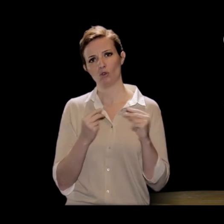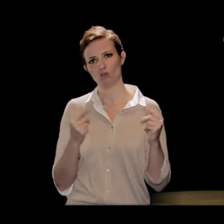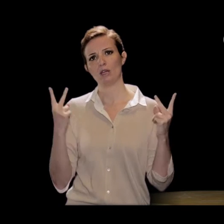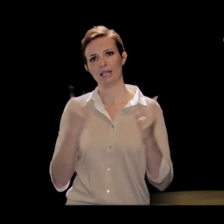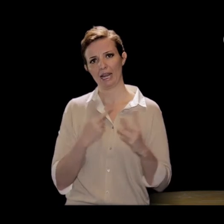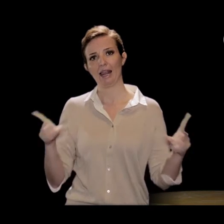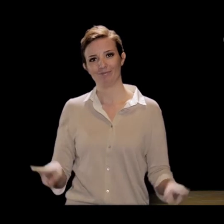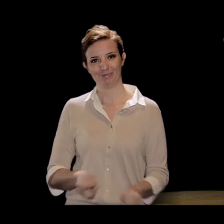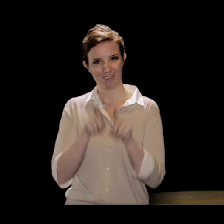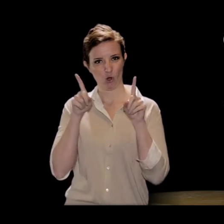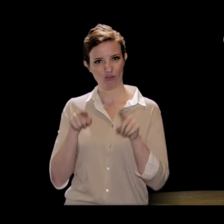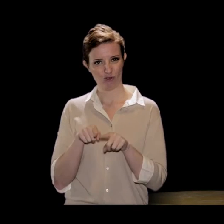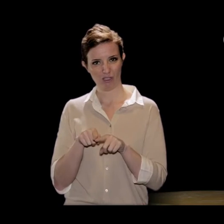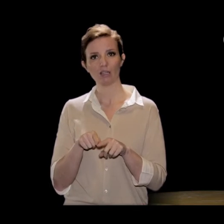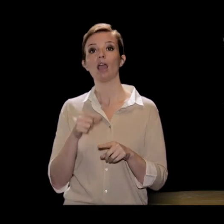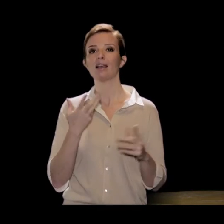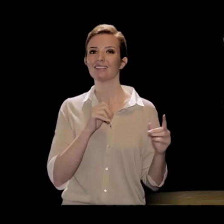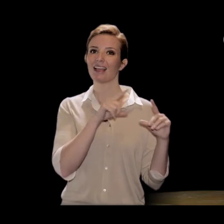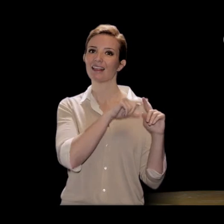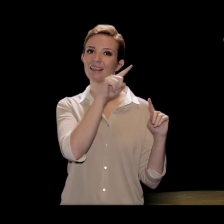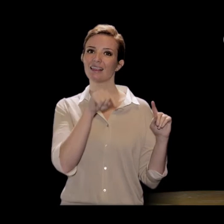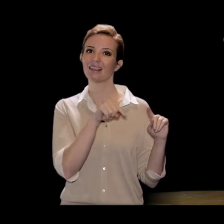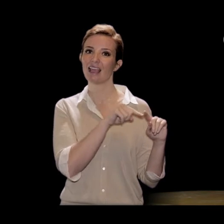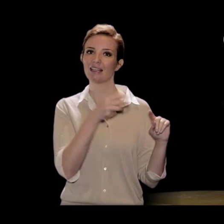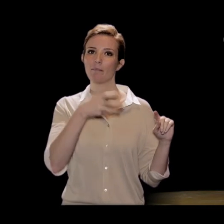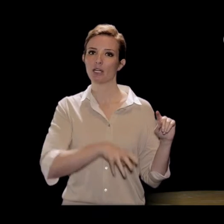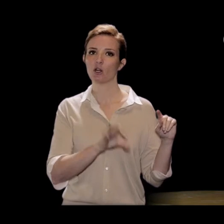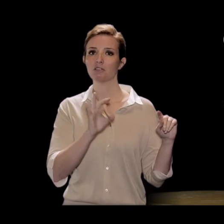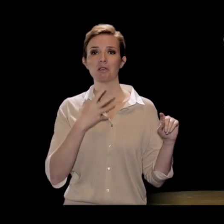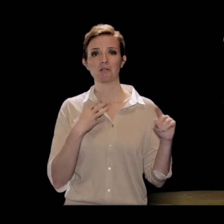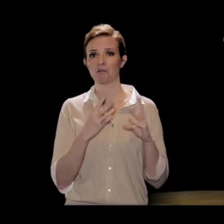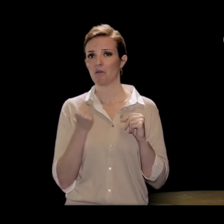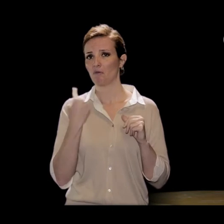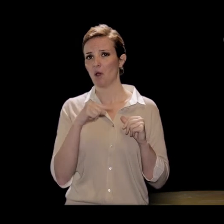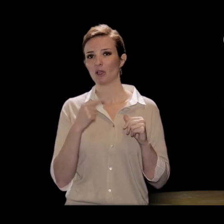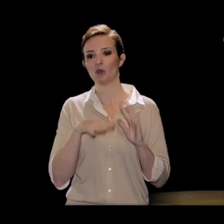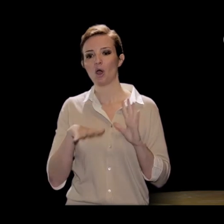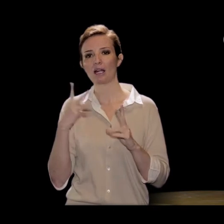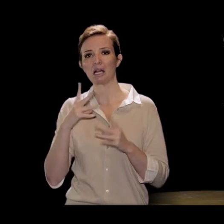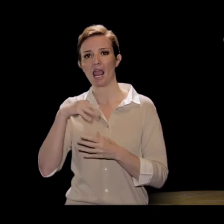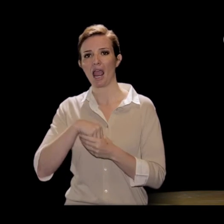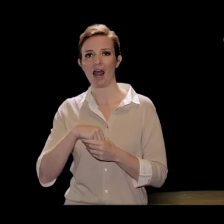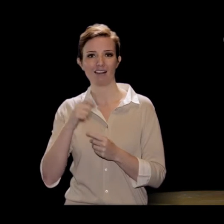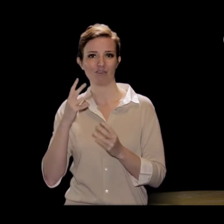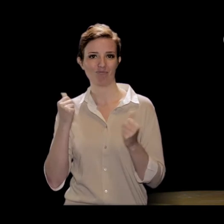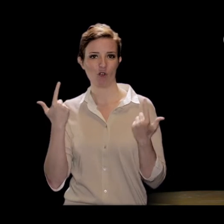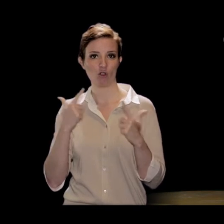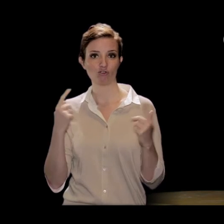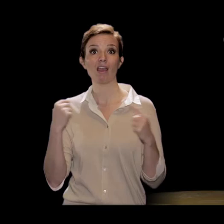Se il delta è minore di 0, non c'è alcuna soluzione reale. Nel campo dei complessi, però,